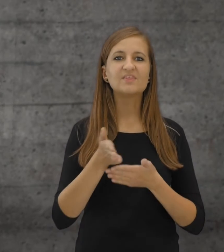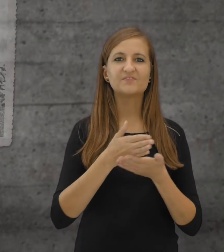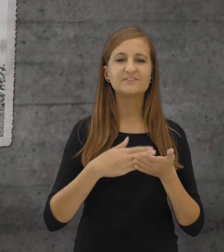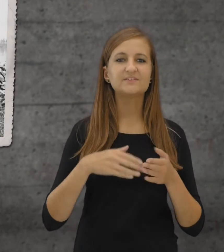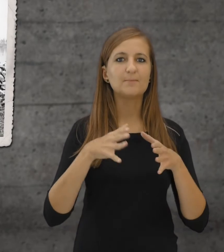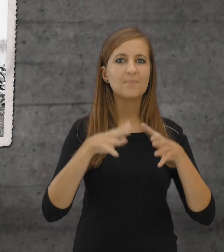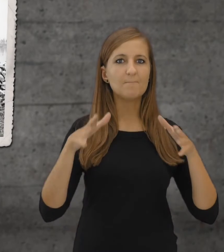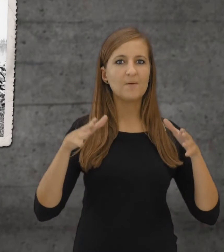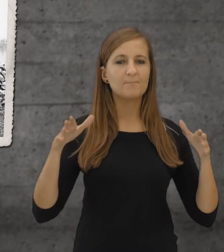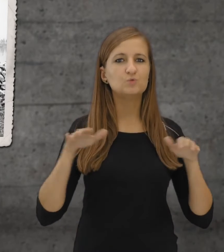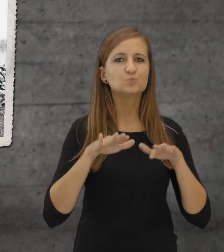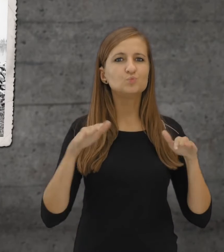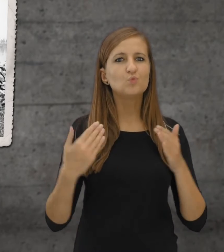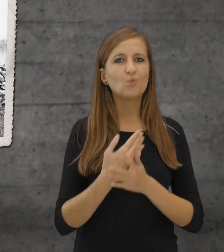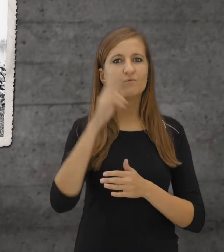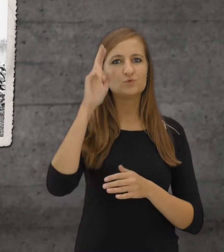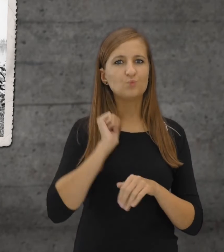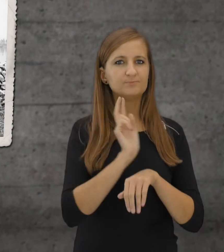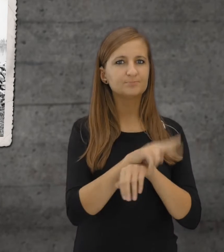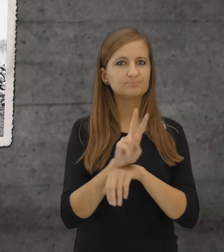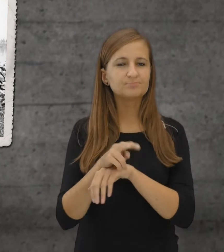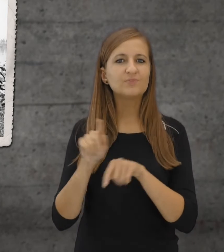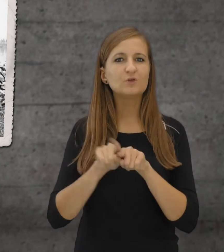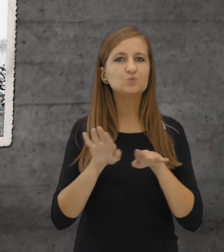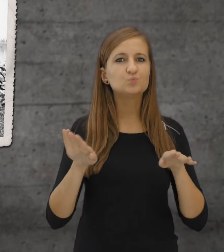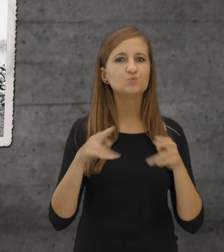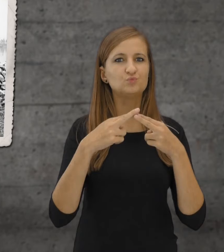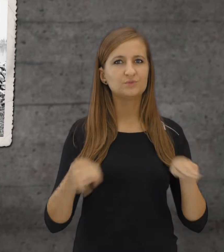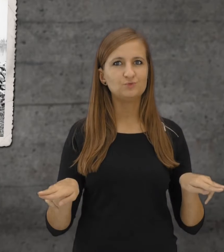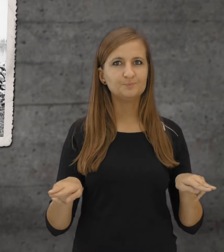Dywizja rozrastała się, przybywało coraz więcej żołnierzy i sprzętu.